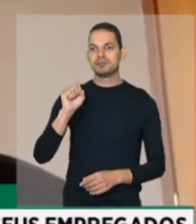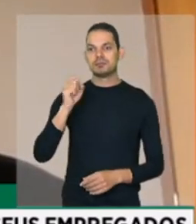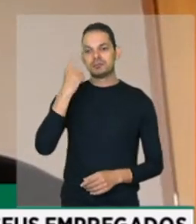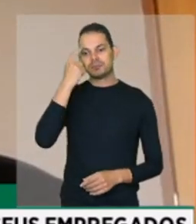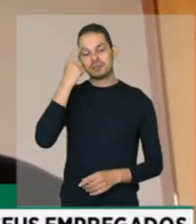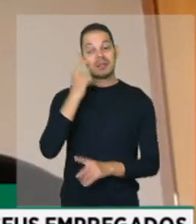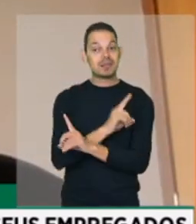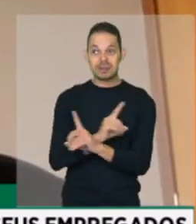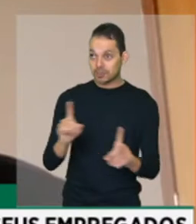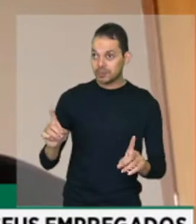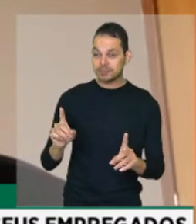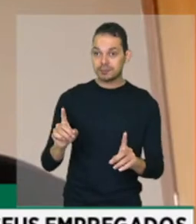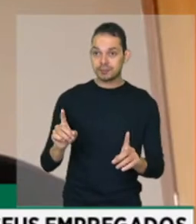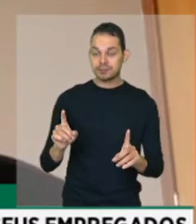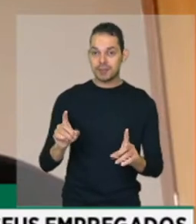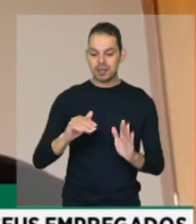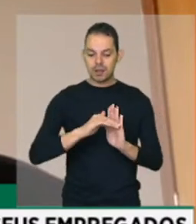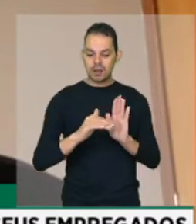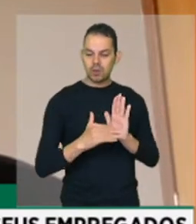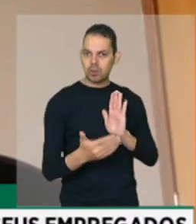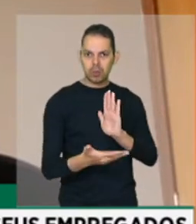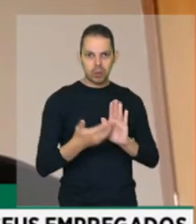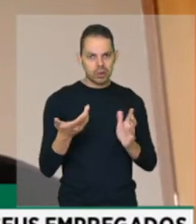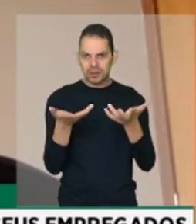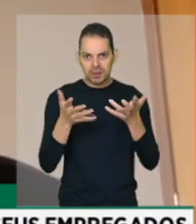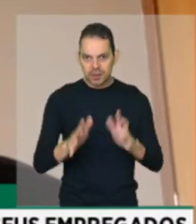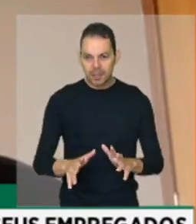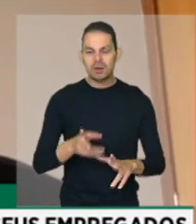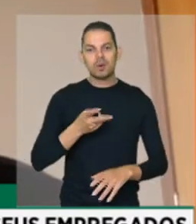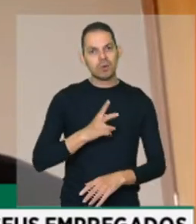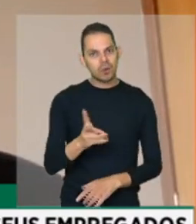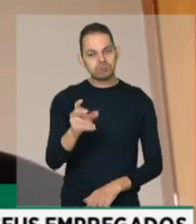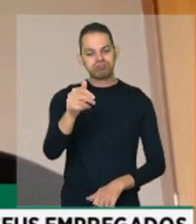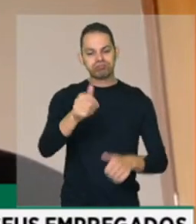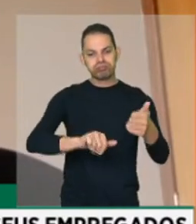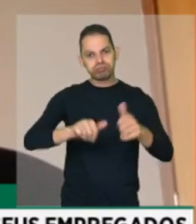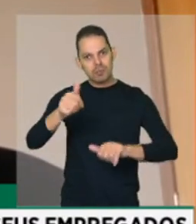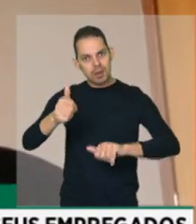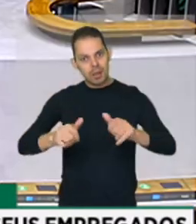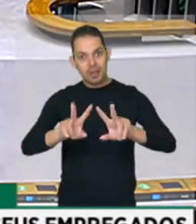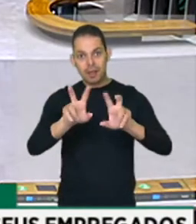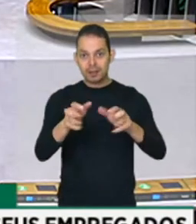VOTOU. [DEPUTADO]: PRESIDENTE, PV? PARTIDO VERDE ORIENTA NÃO A RETIRADA DE PAUTA PARA QUE CONTINUEMOS A APRECIAÇÃO DA